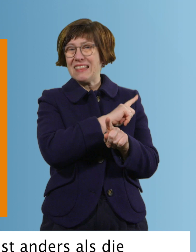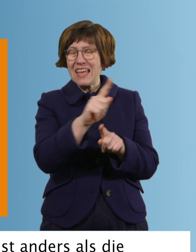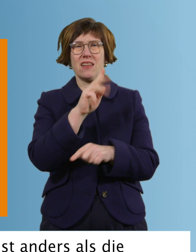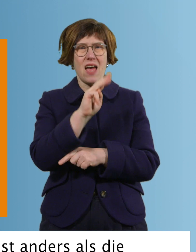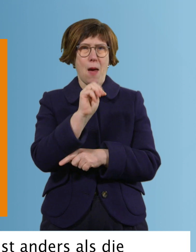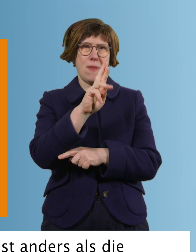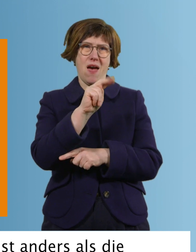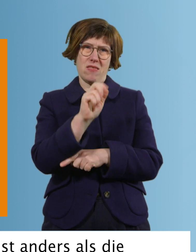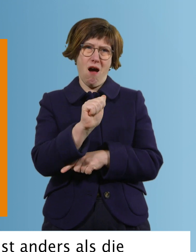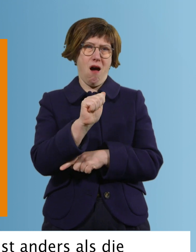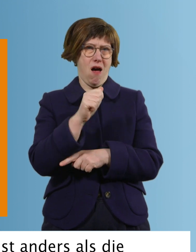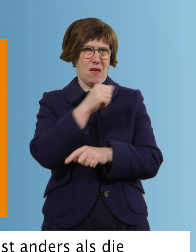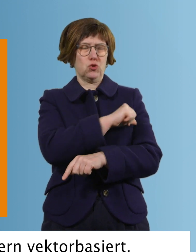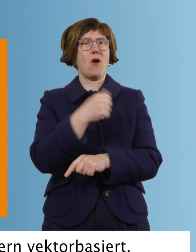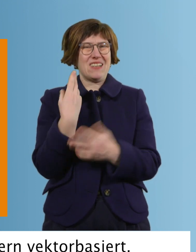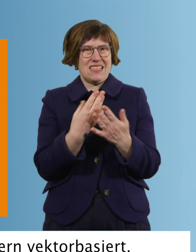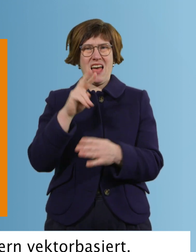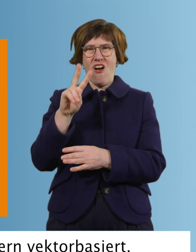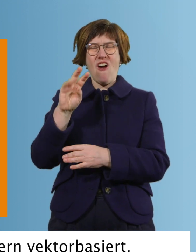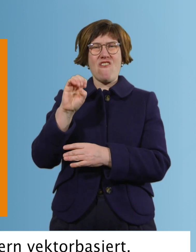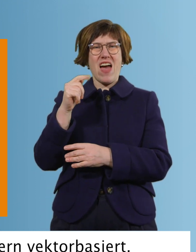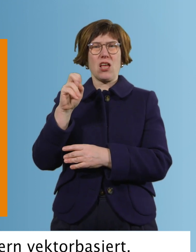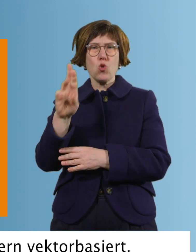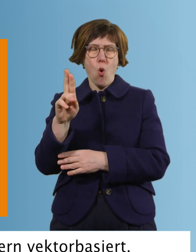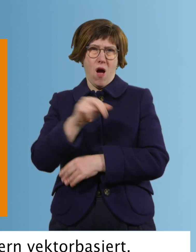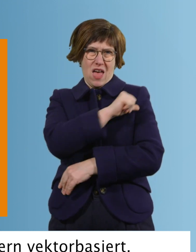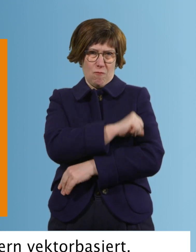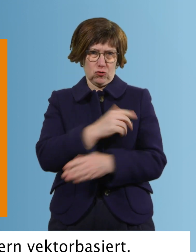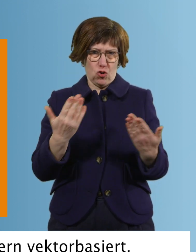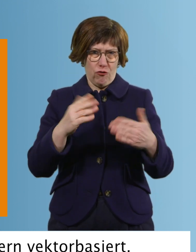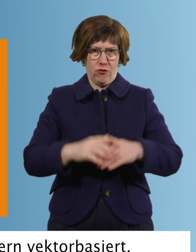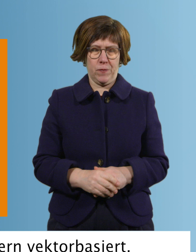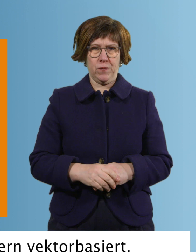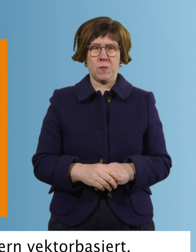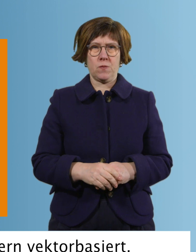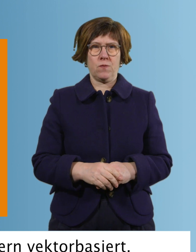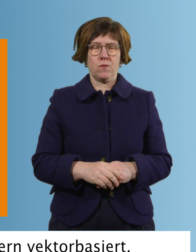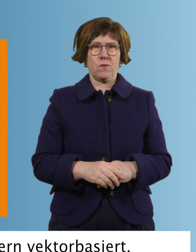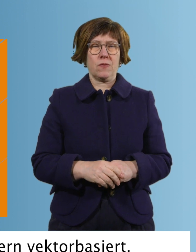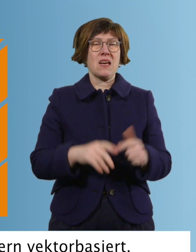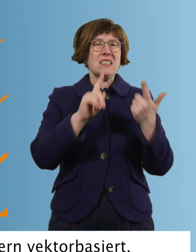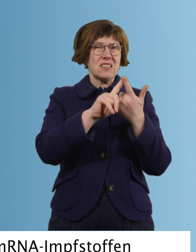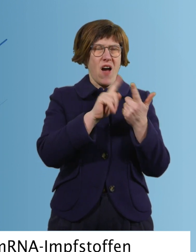kein mRNA-Impfstoff, sondern vektorbasiert.